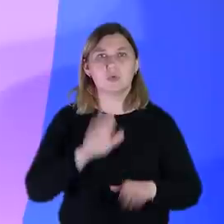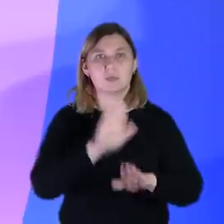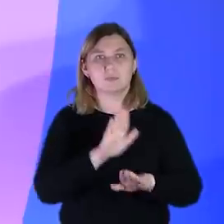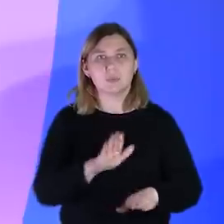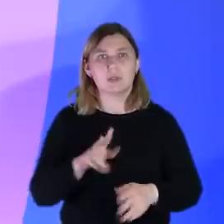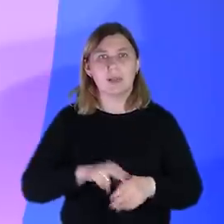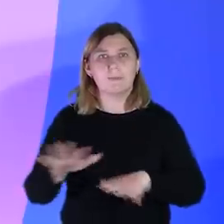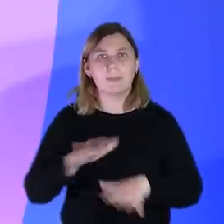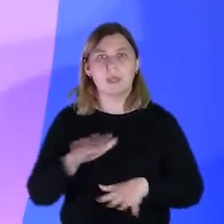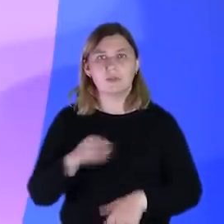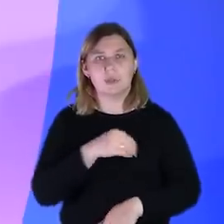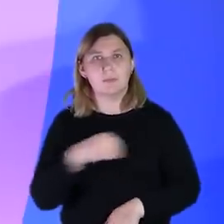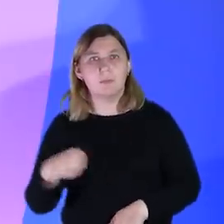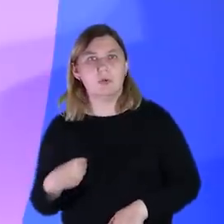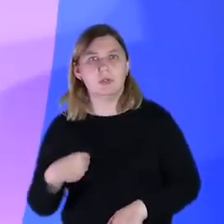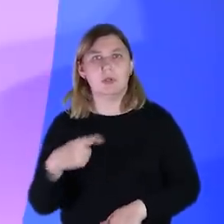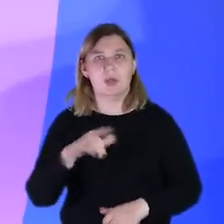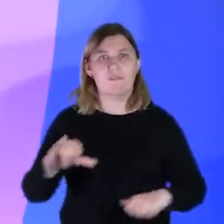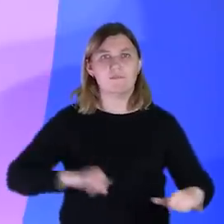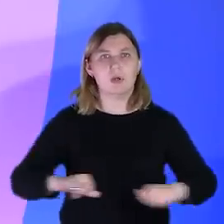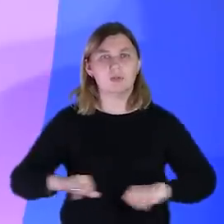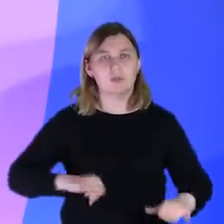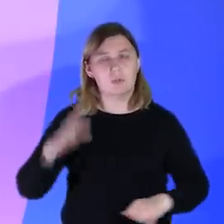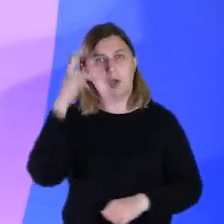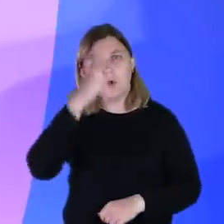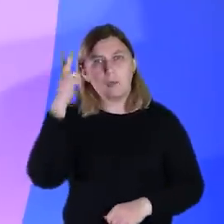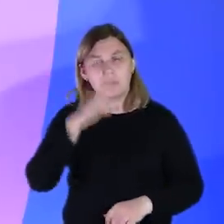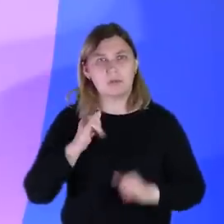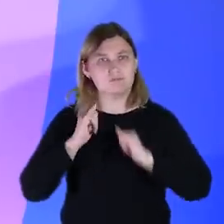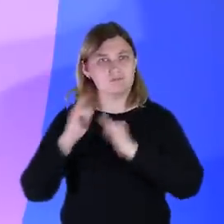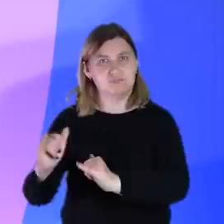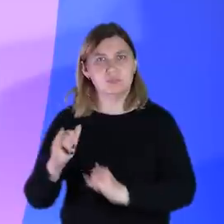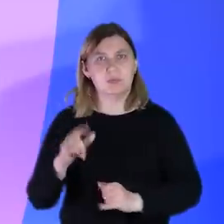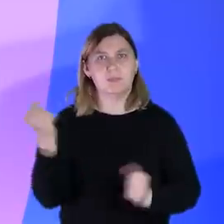miejsce Polaków po prostu sprzyjała władzom komunistycznym. Oni byli mocno zinwigilowani i